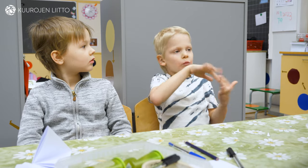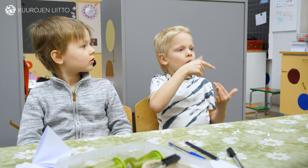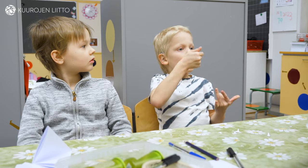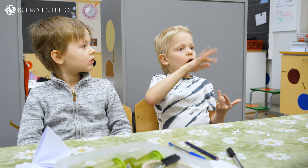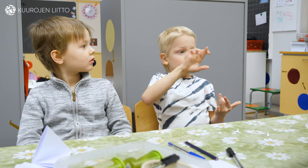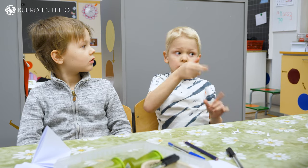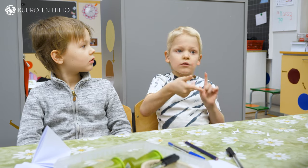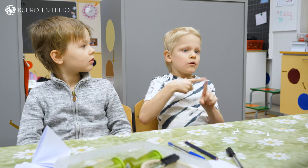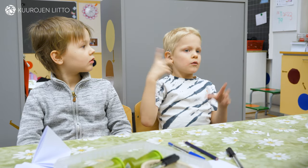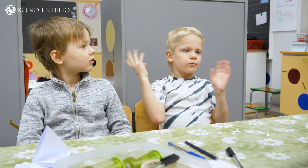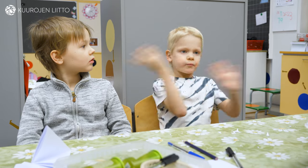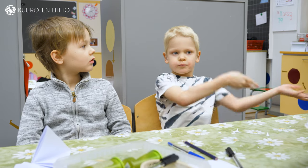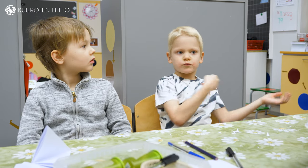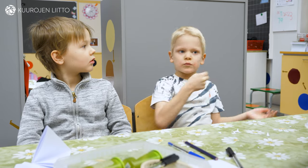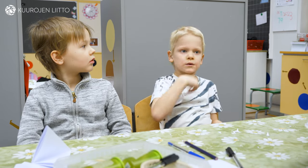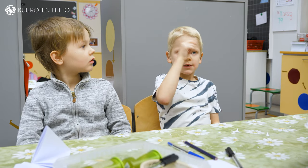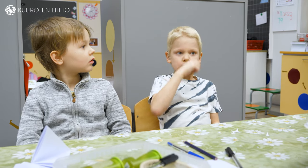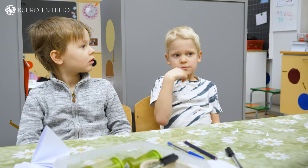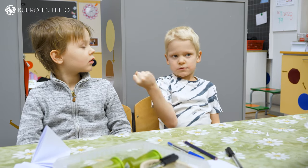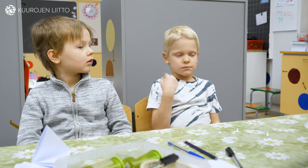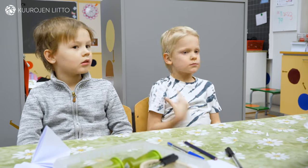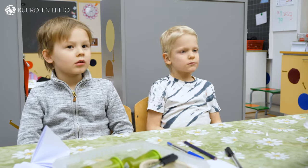Kun taksit tulevat, kaikki lähtevät. Isä hakee mut.